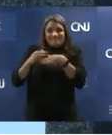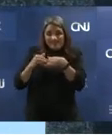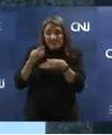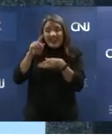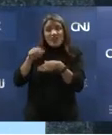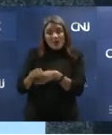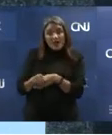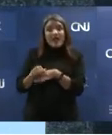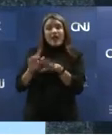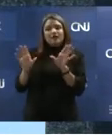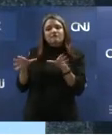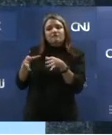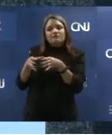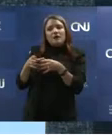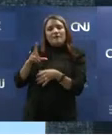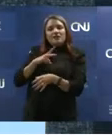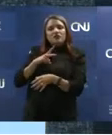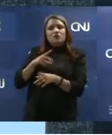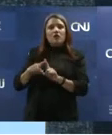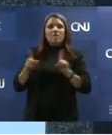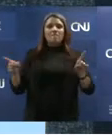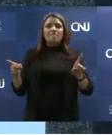jurídicas de suas opções.